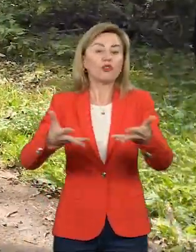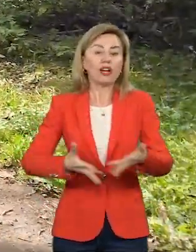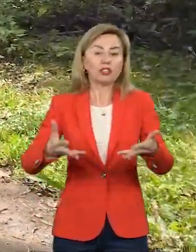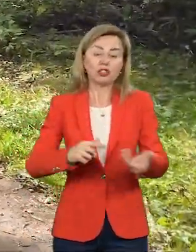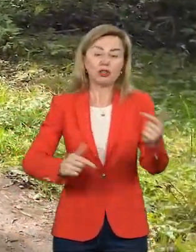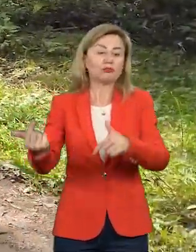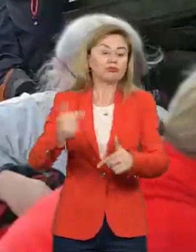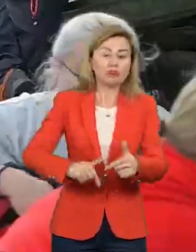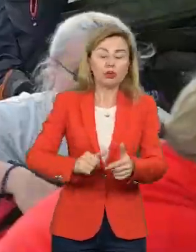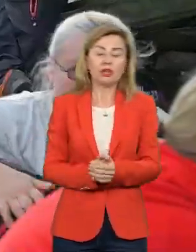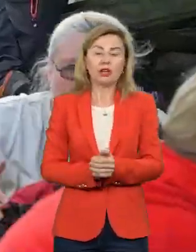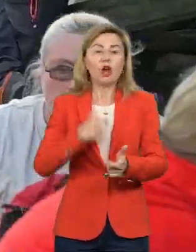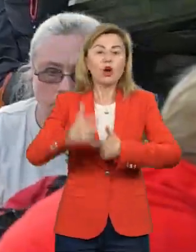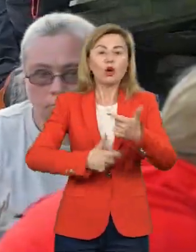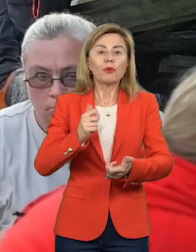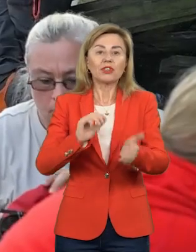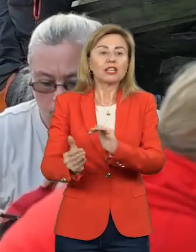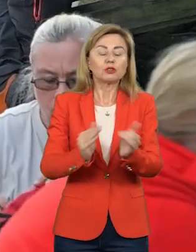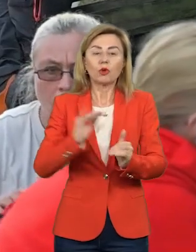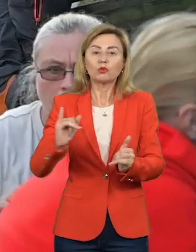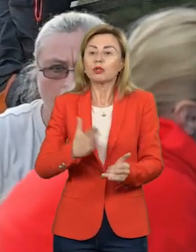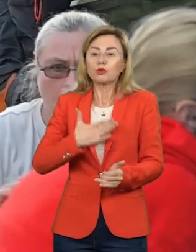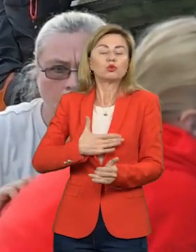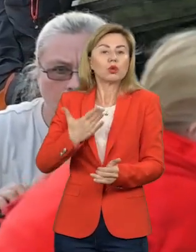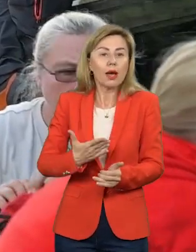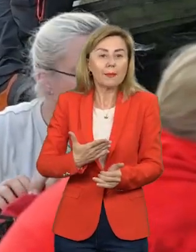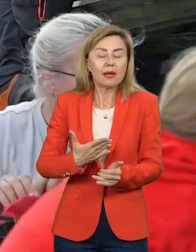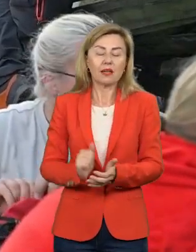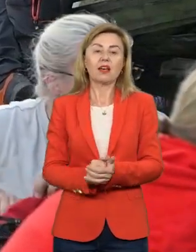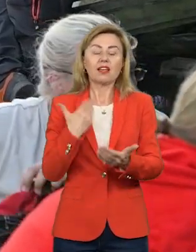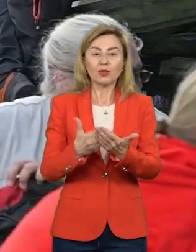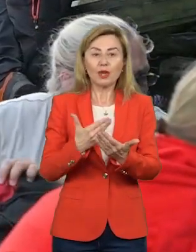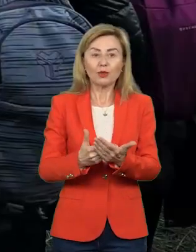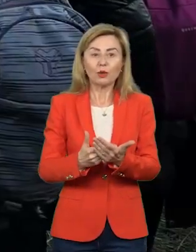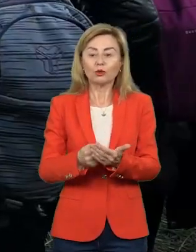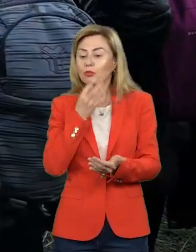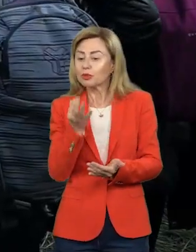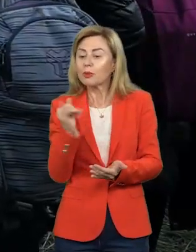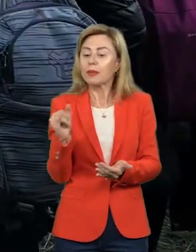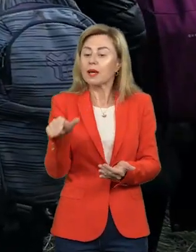Robimy to w taki sposób, jak czujemy. W odpowiedzi na potrzeby samych uczestników,